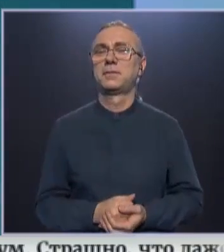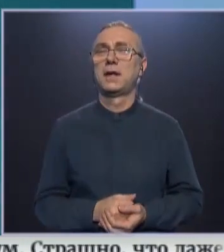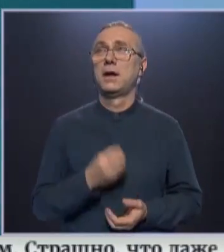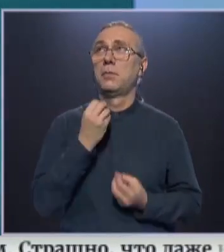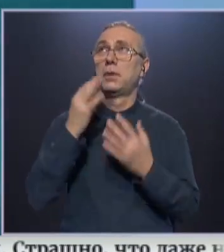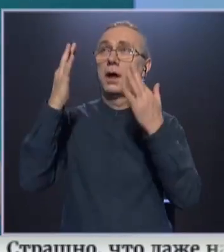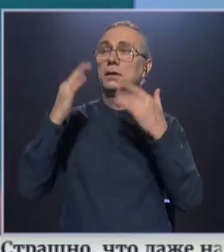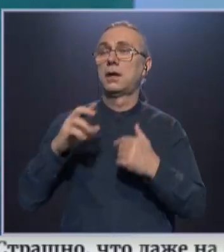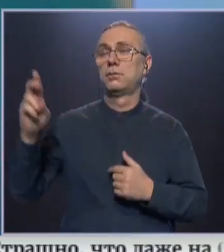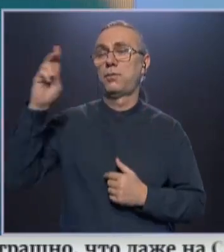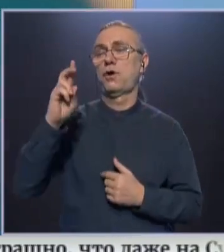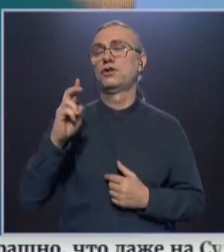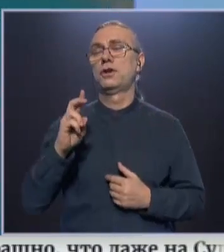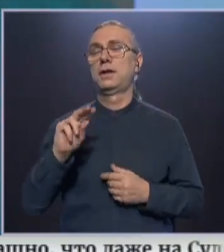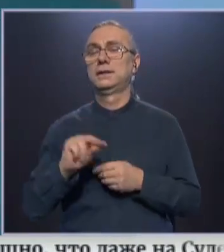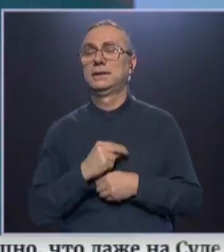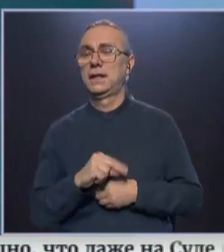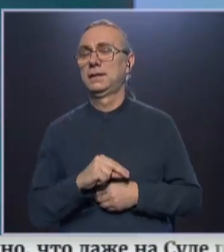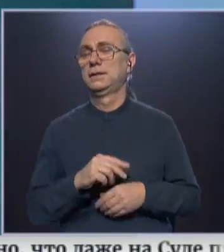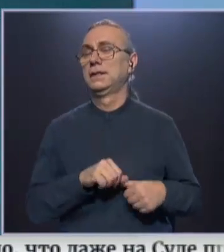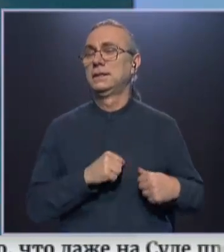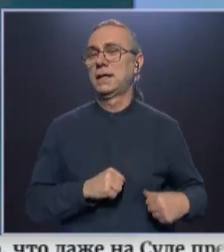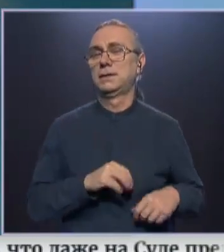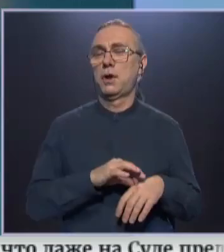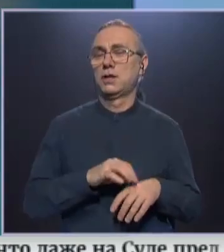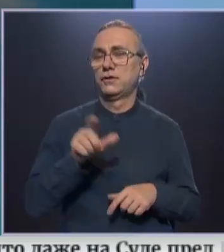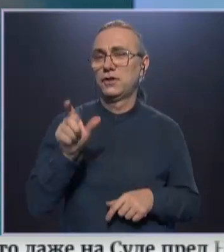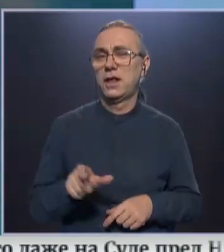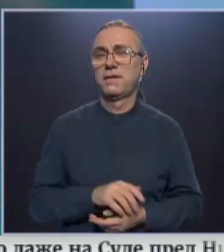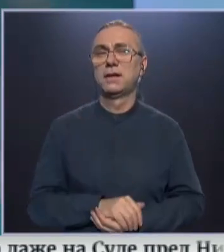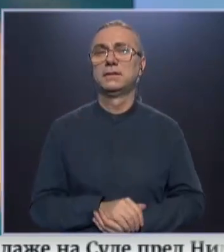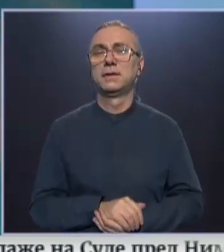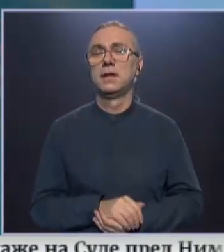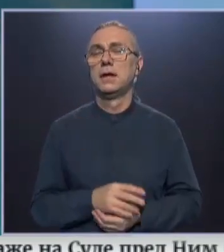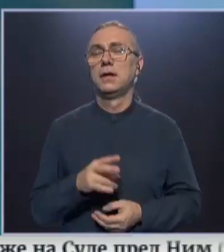Так что не будем отменять в связи сведения Господнем